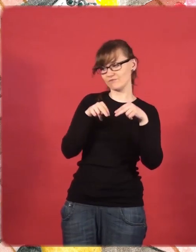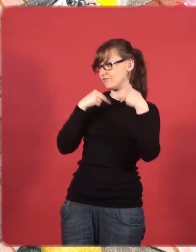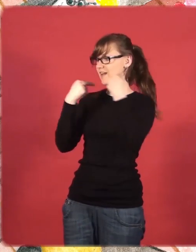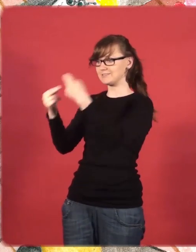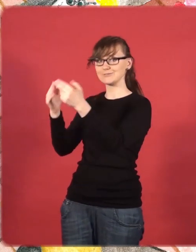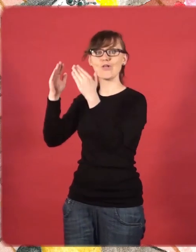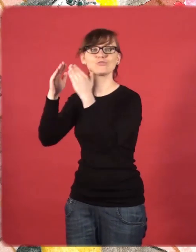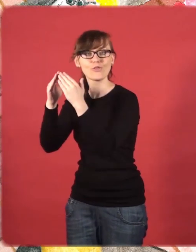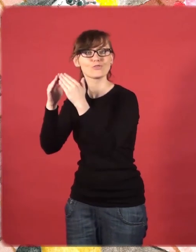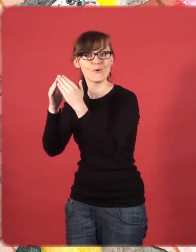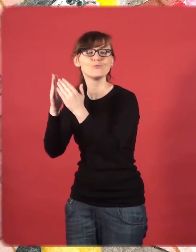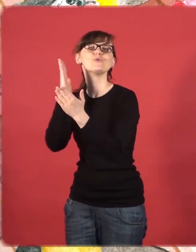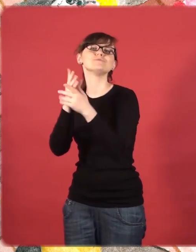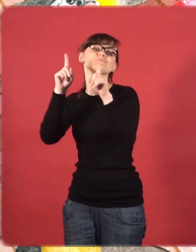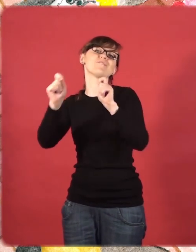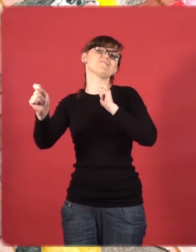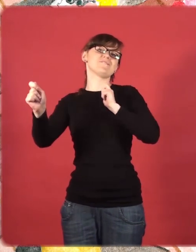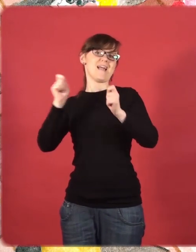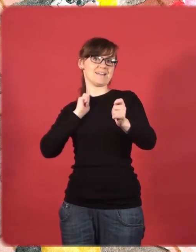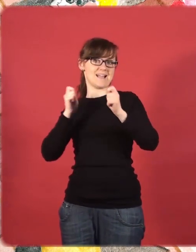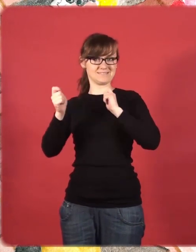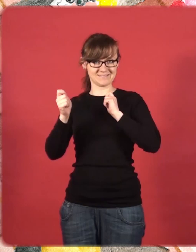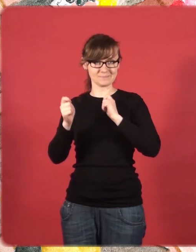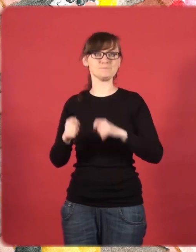Tego wieczora powrócili razem na Zielone Wzgórze, gdzie zaczeła wakacje.